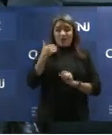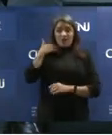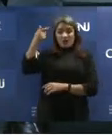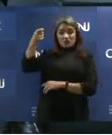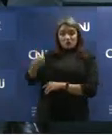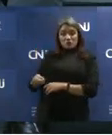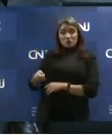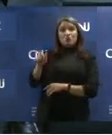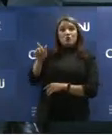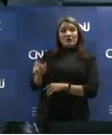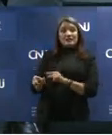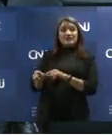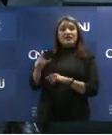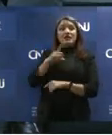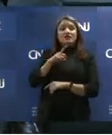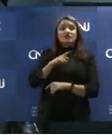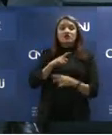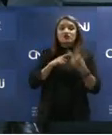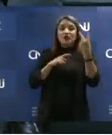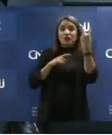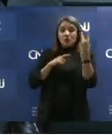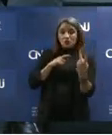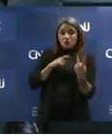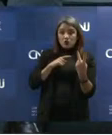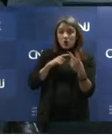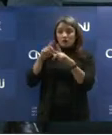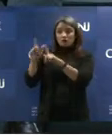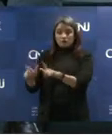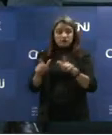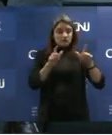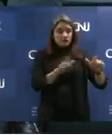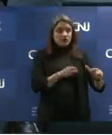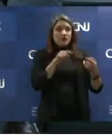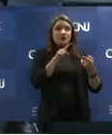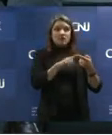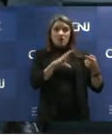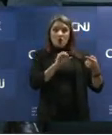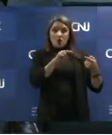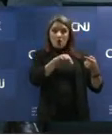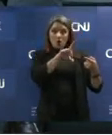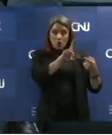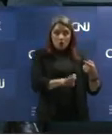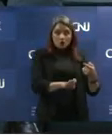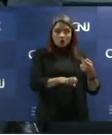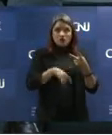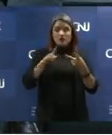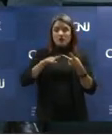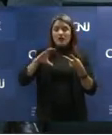duas comarcas comarcas do Conde e de casa por ano, até 2018,